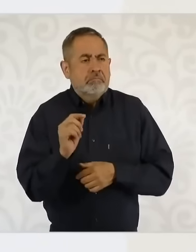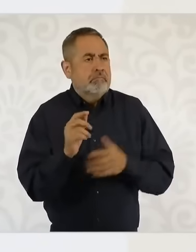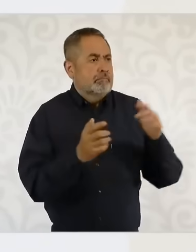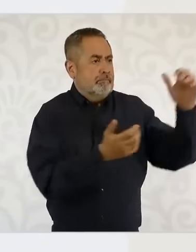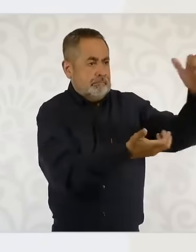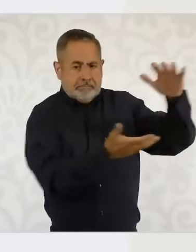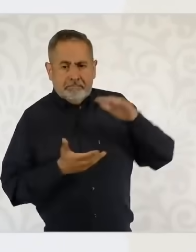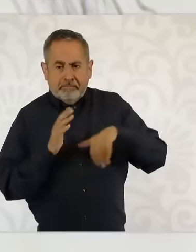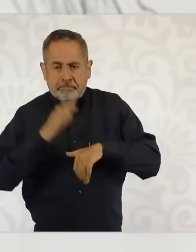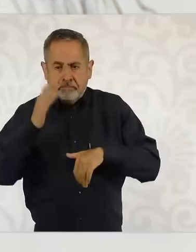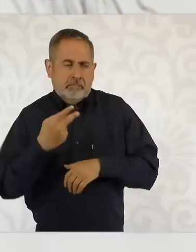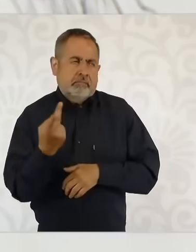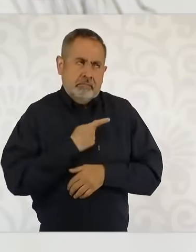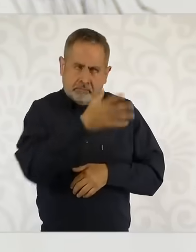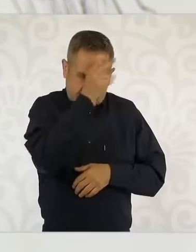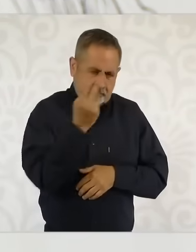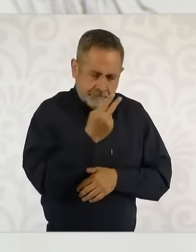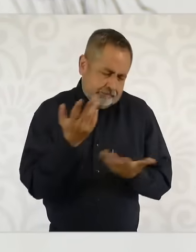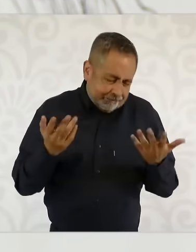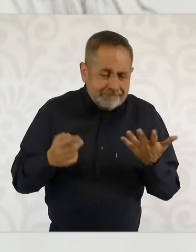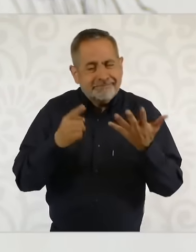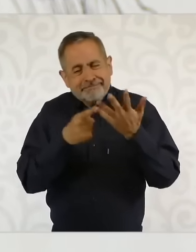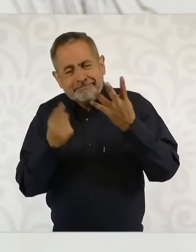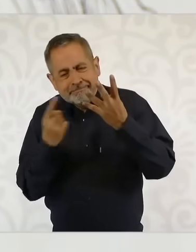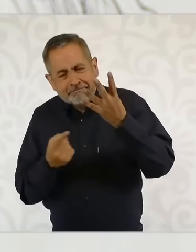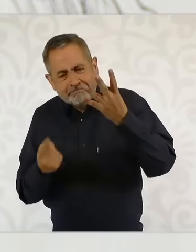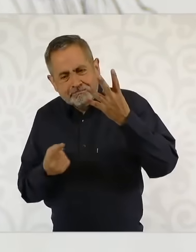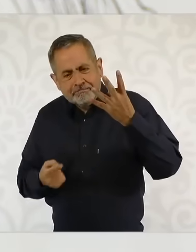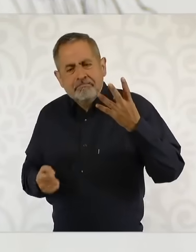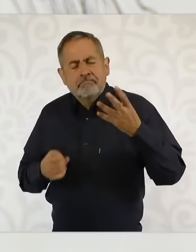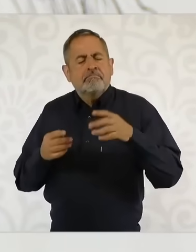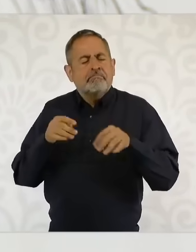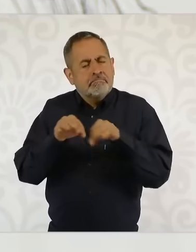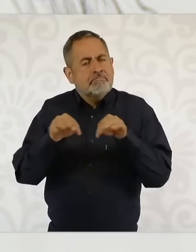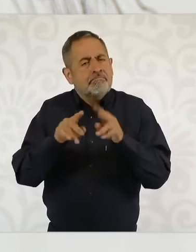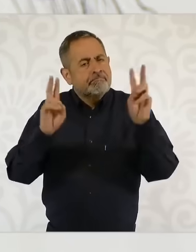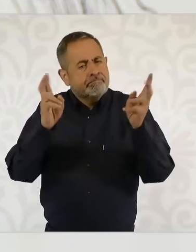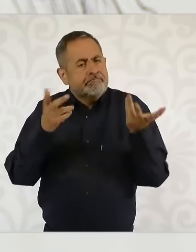un acuerdo ero pues todos los temas que tenemos en este momento y de la importancia de llegar a